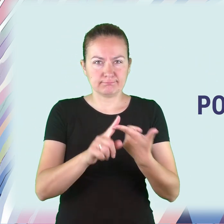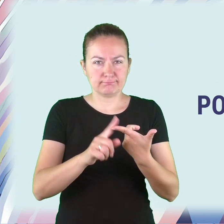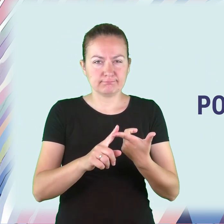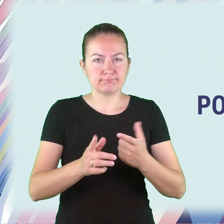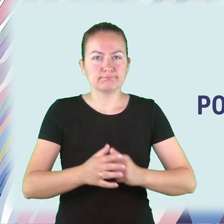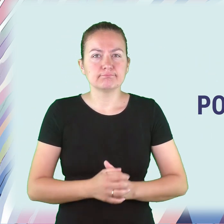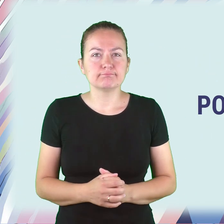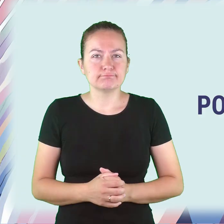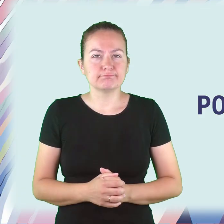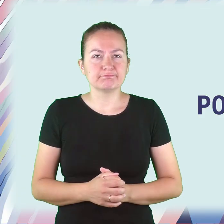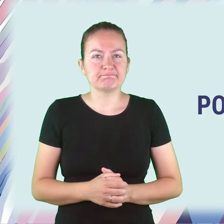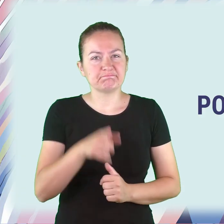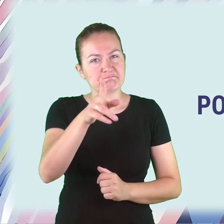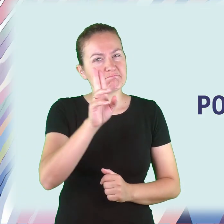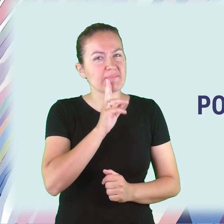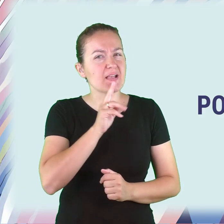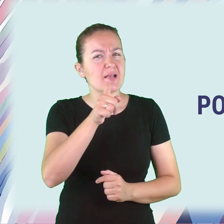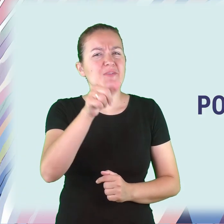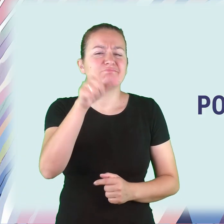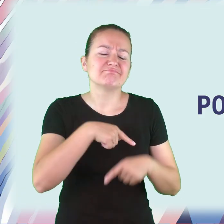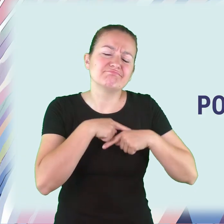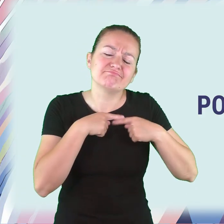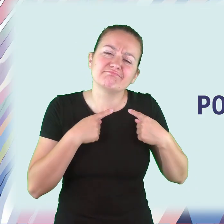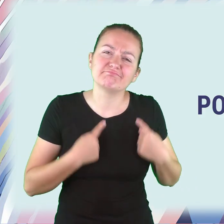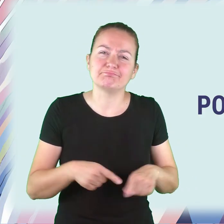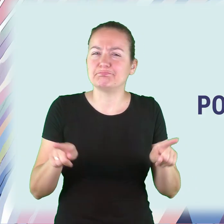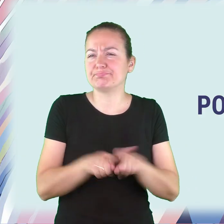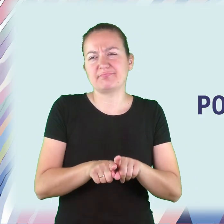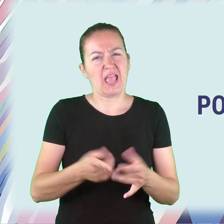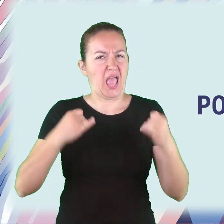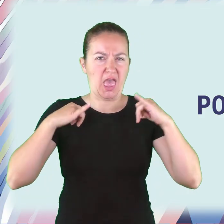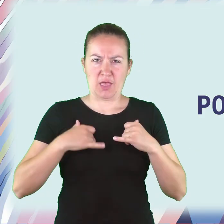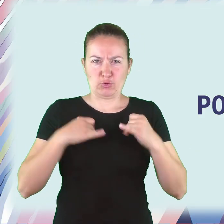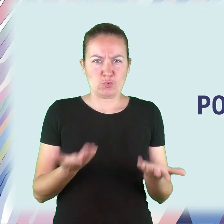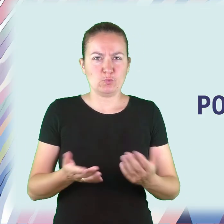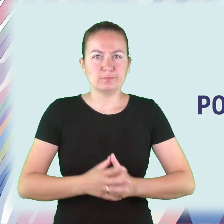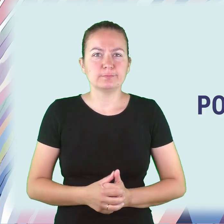2. Mamo, jesteś dobra jak anioł!